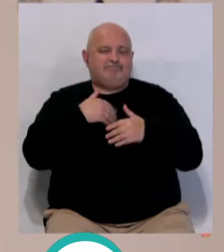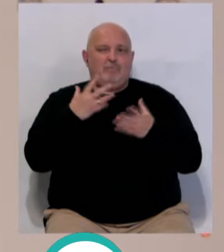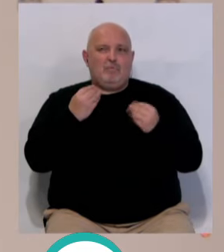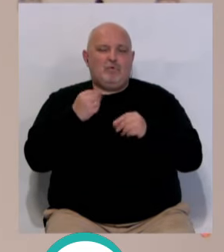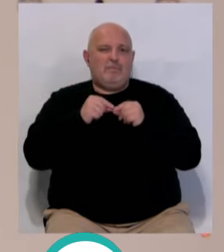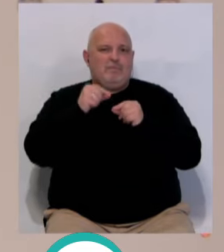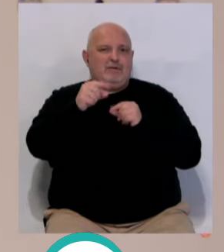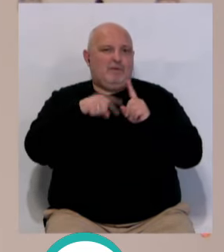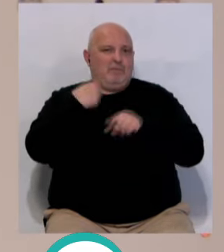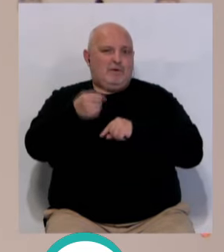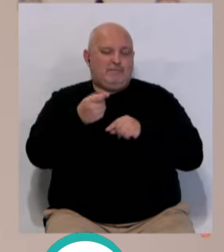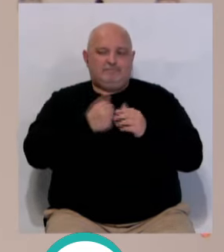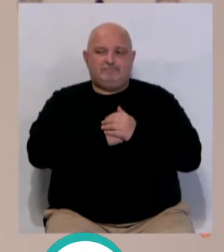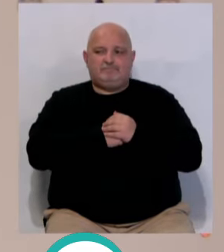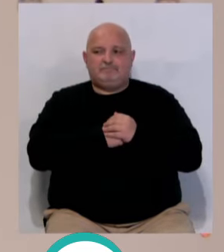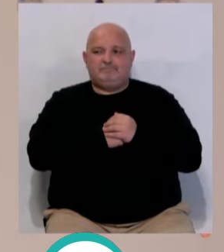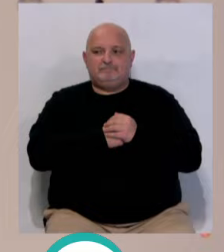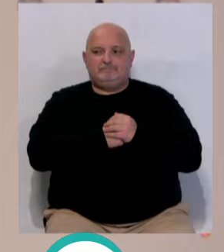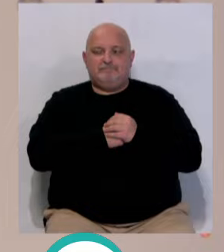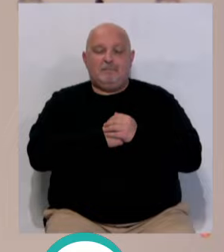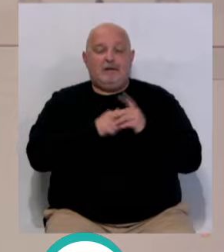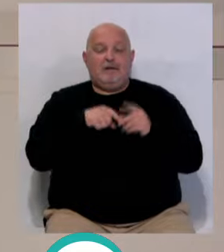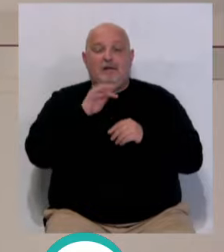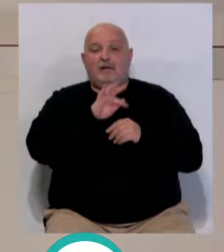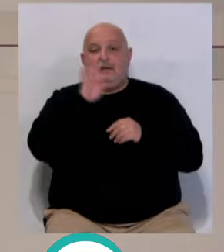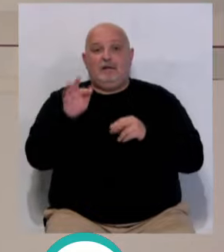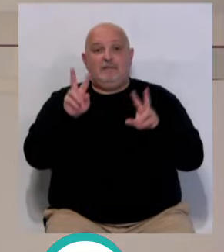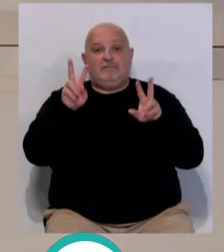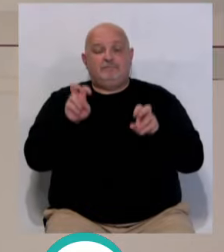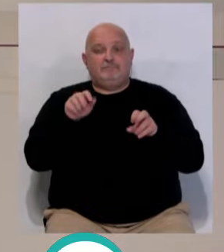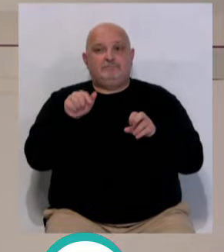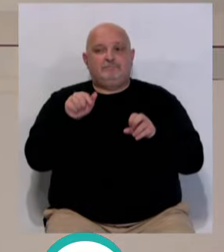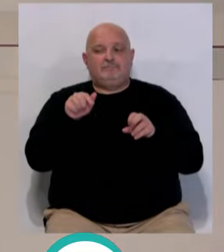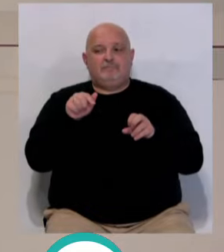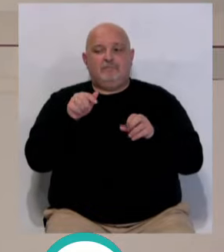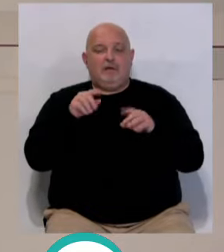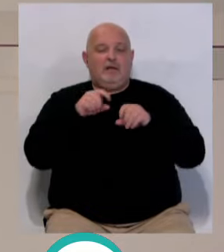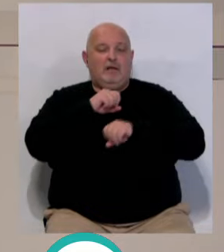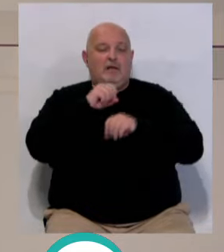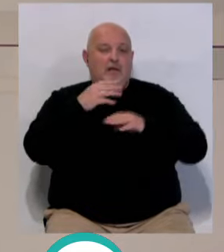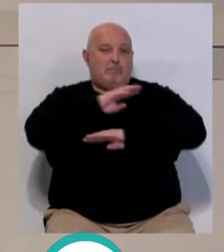después lo tiene que recorrer hablamos también del tema de de la portería desgraciadamente pues